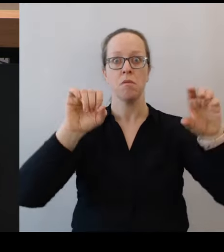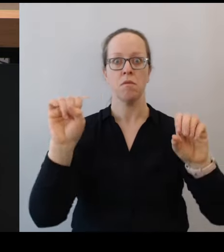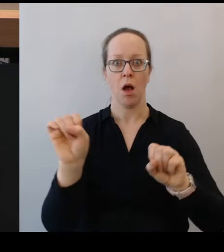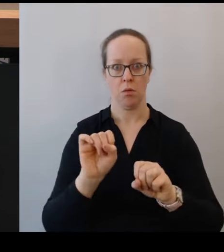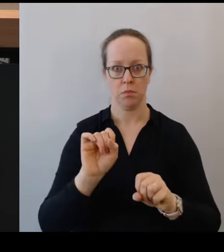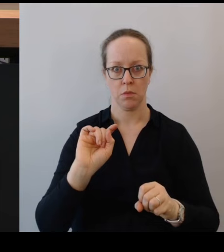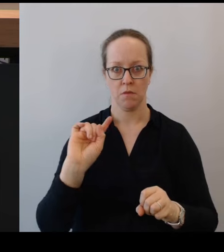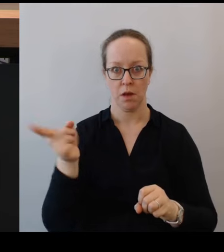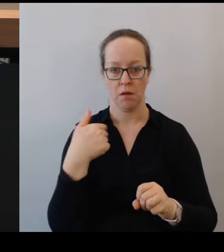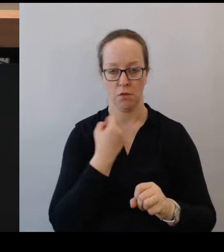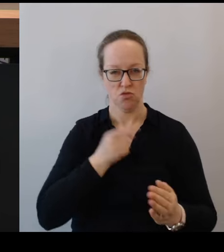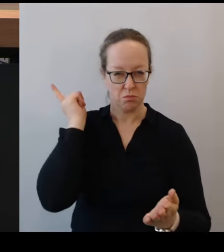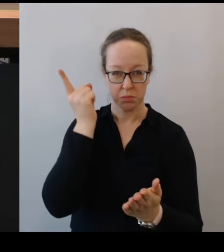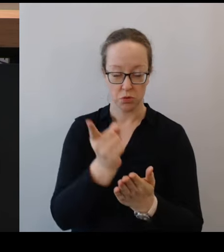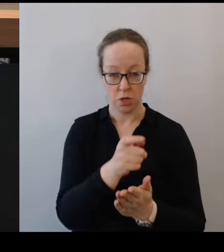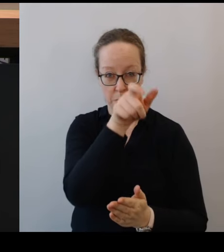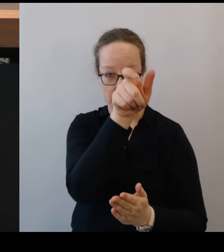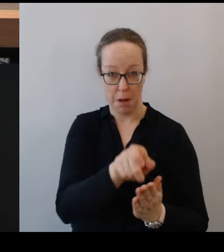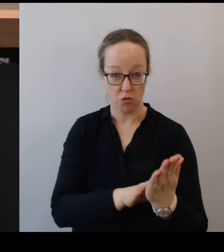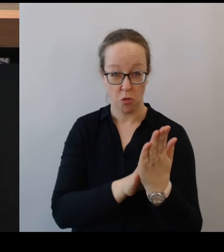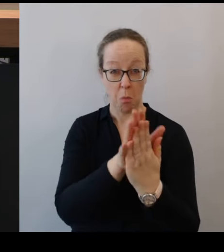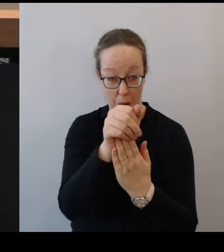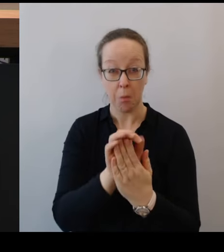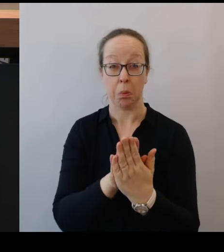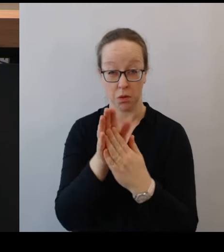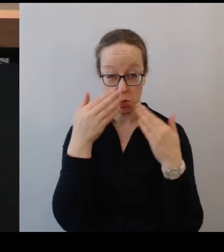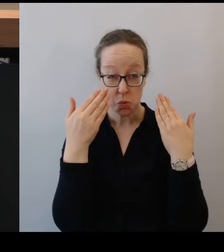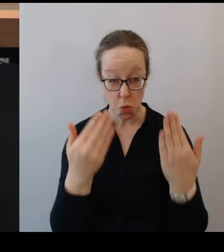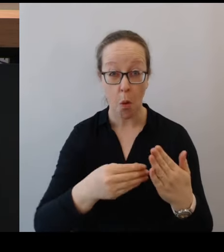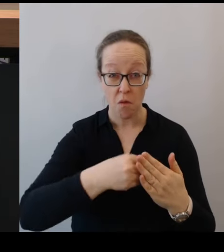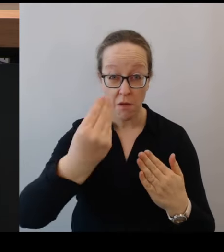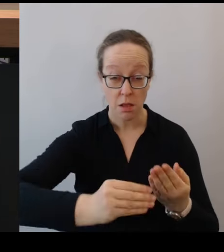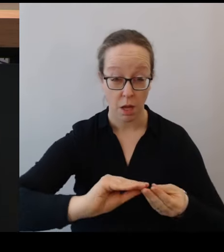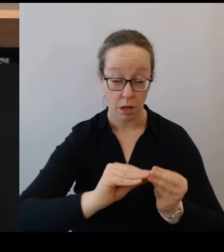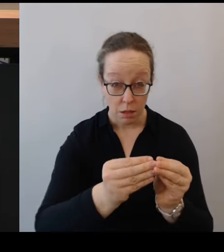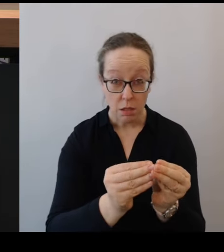sie ihre Verträge gestalten sollen. Wenn Sie den Mieterschutz wollen,